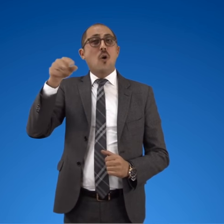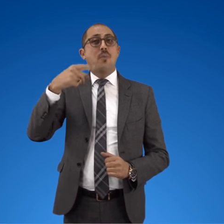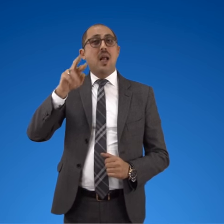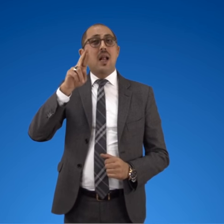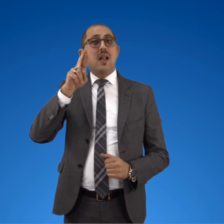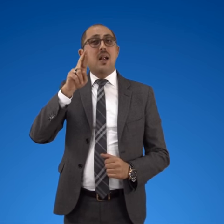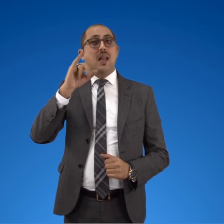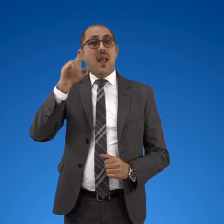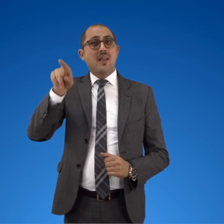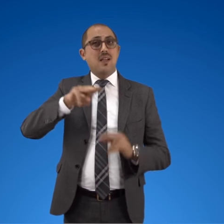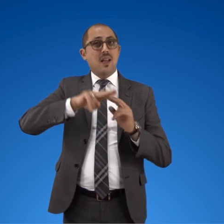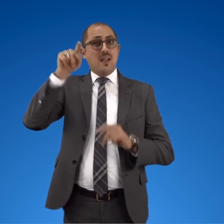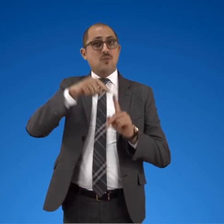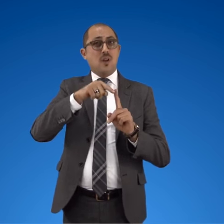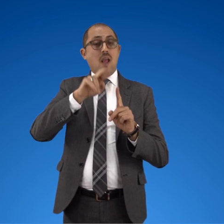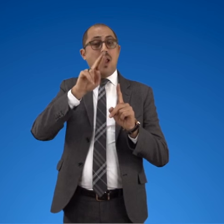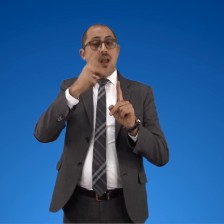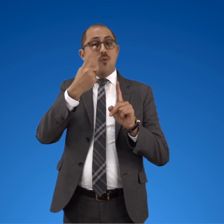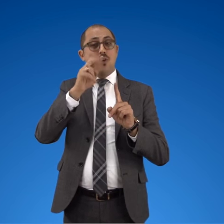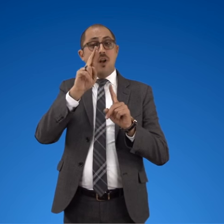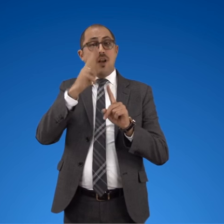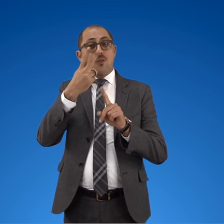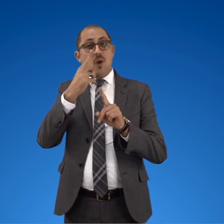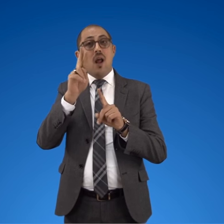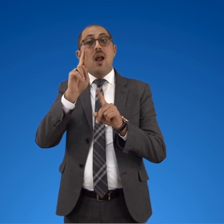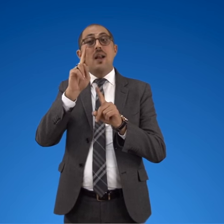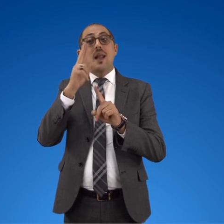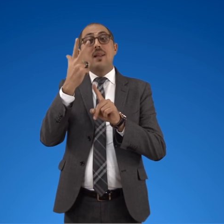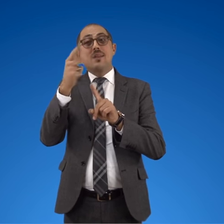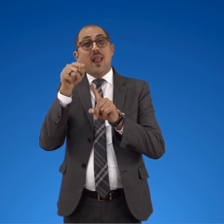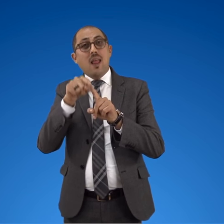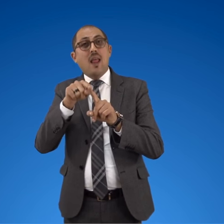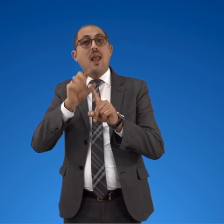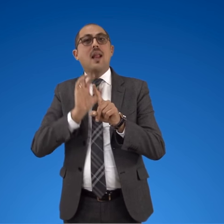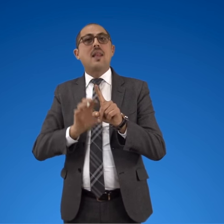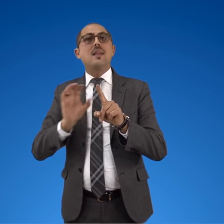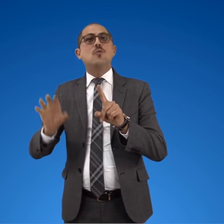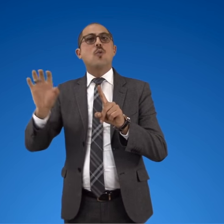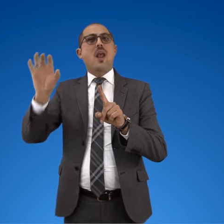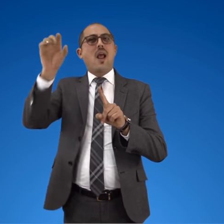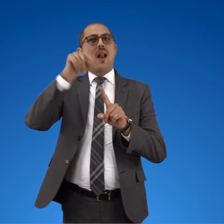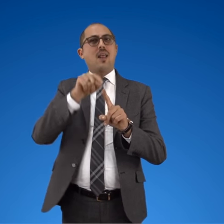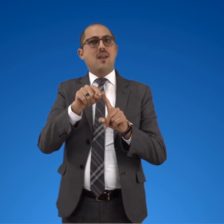Riguarda solo Rai 1, Rai 2 e Rai 3 Regionale